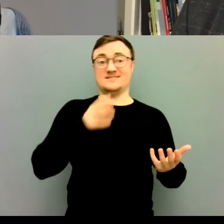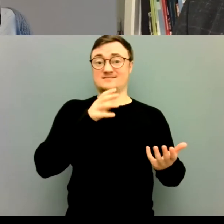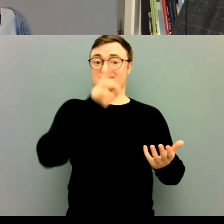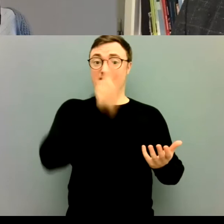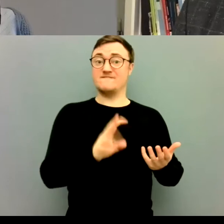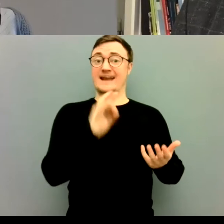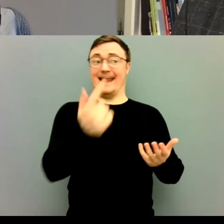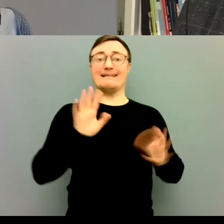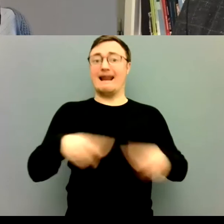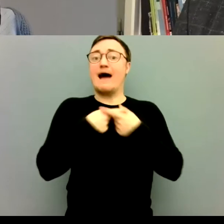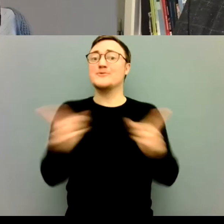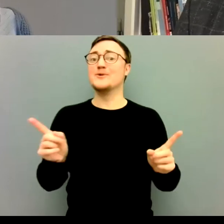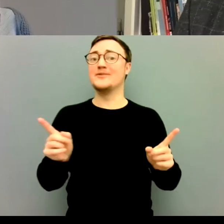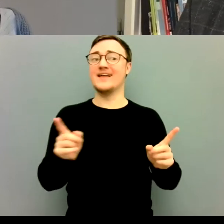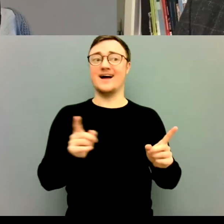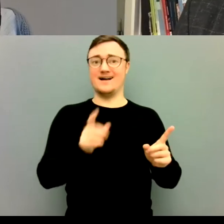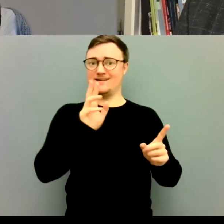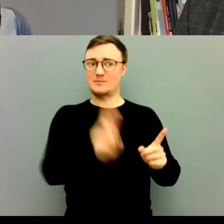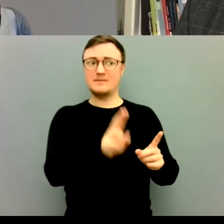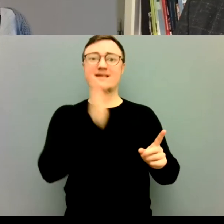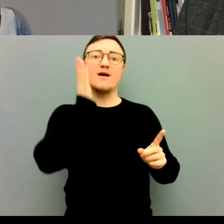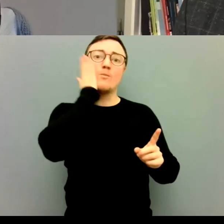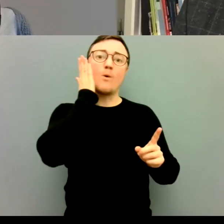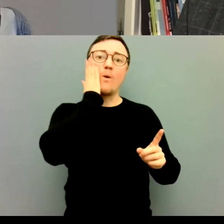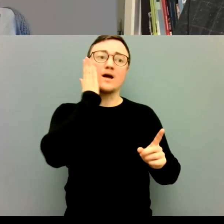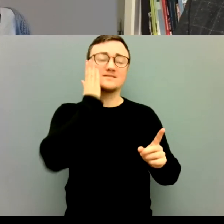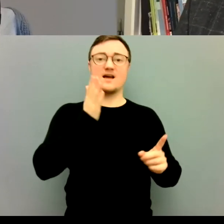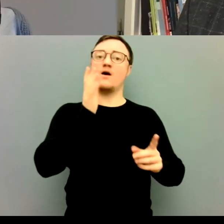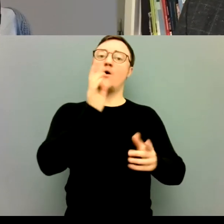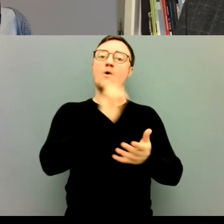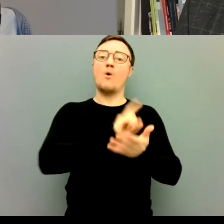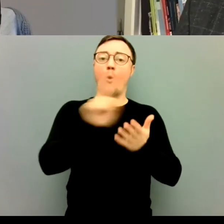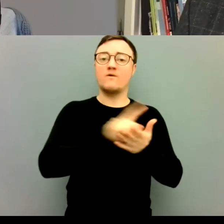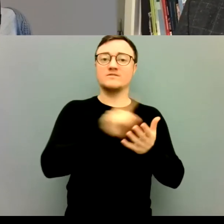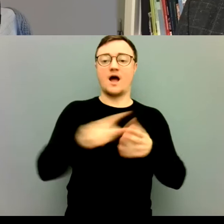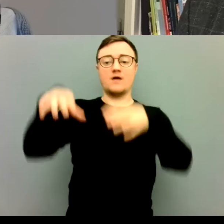De som är förankrade i verkligheten vet att de boendeformerna-